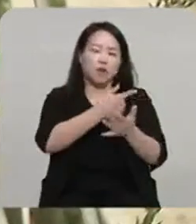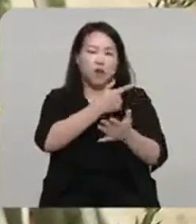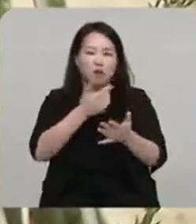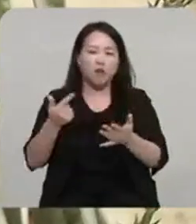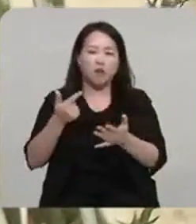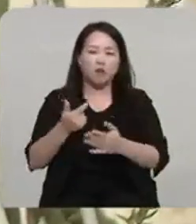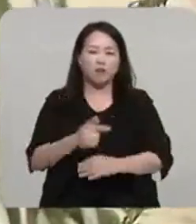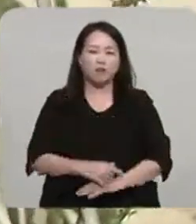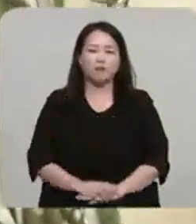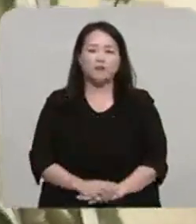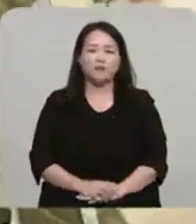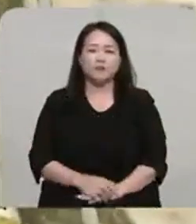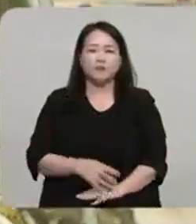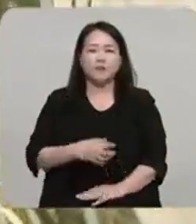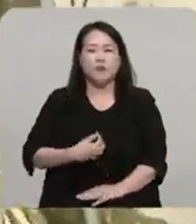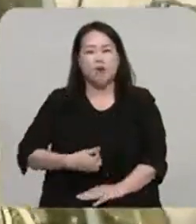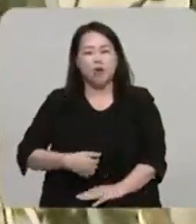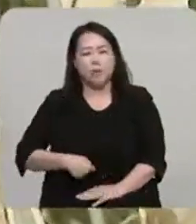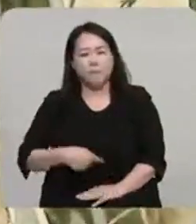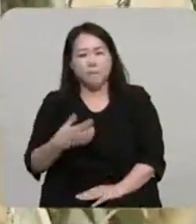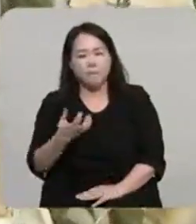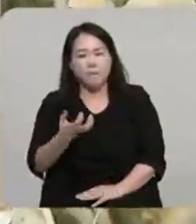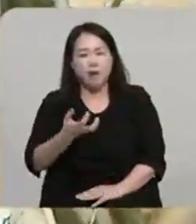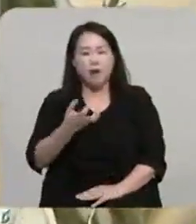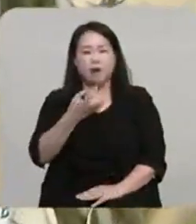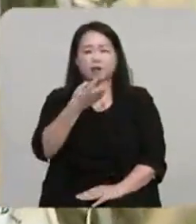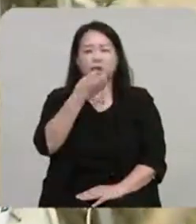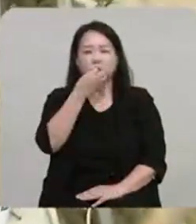구토와 복통을 일으키는 토마토 는 단 한 개 품종.